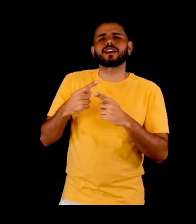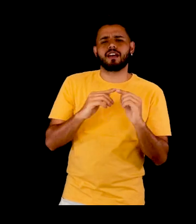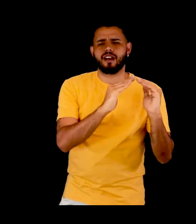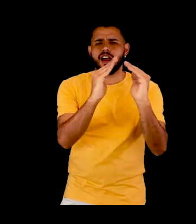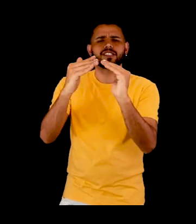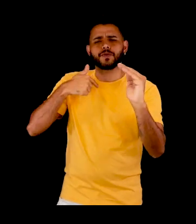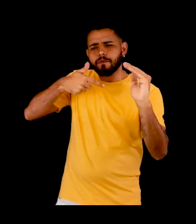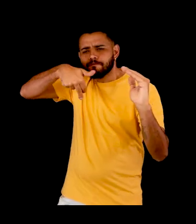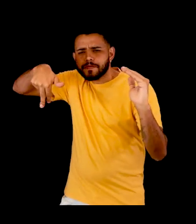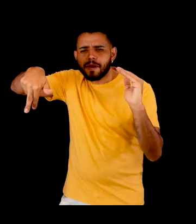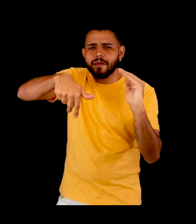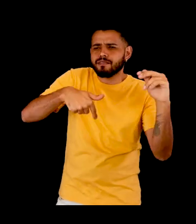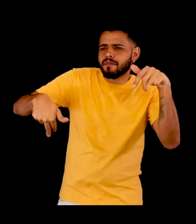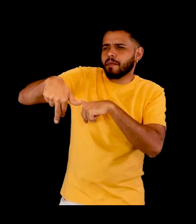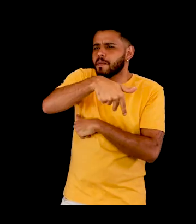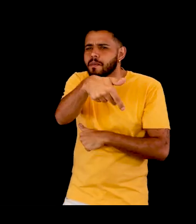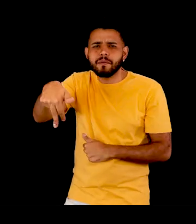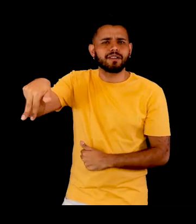eu lembro bem.